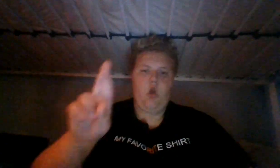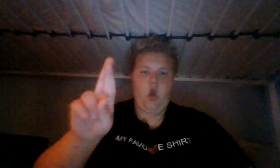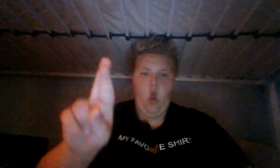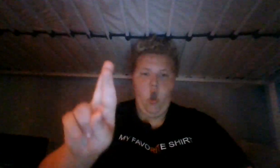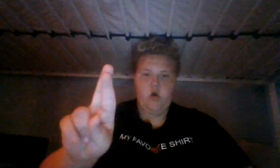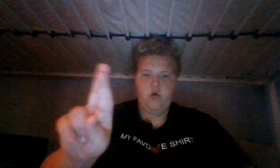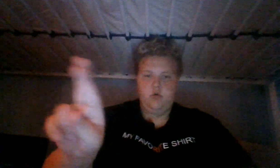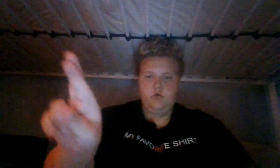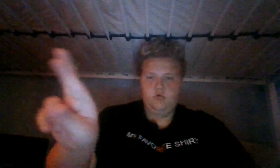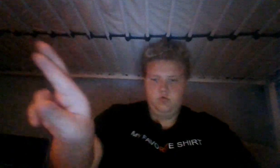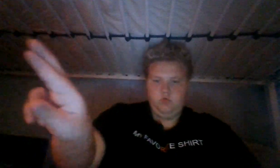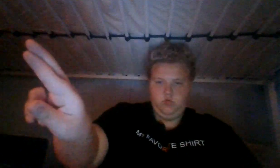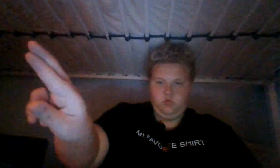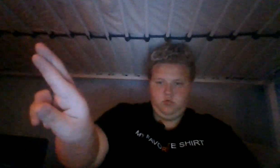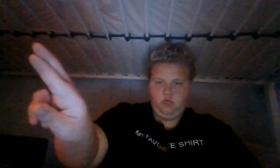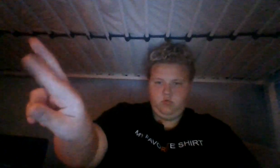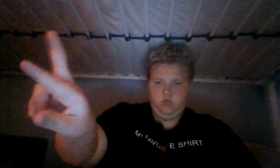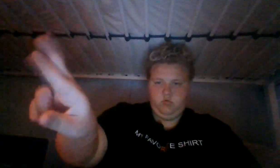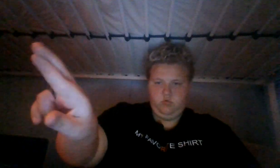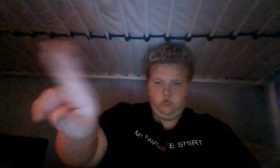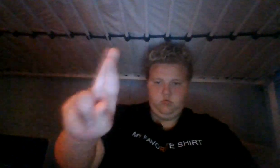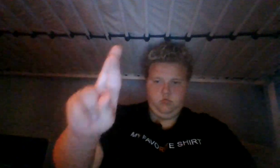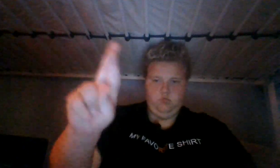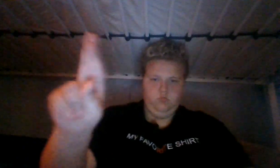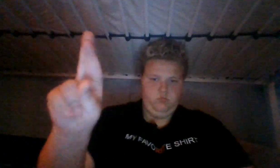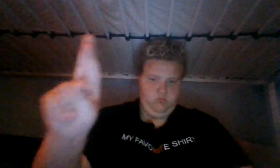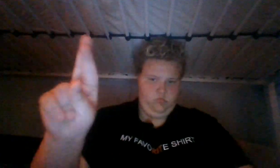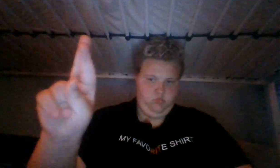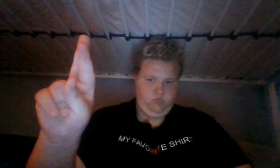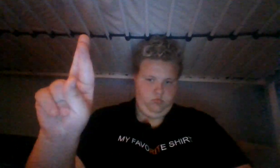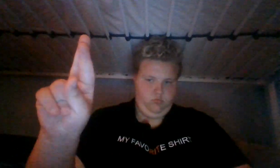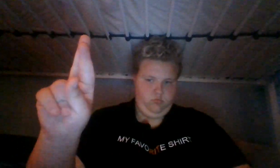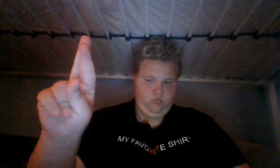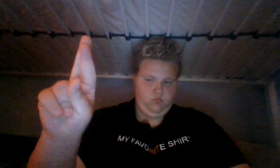R